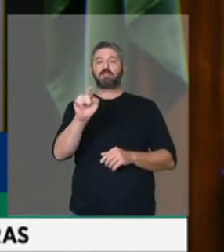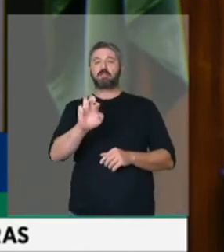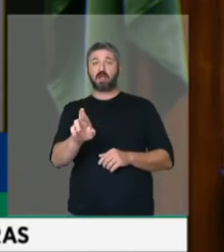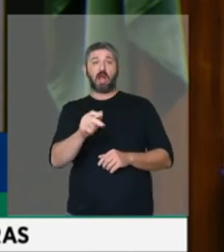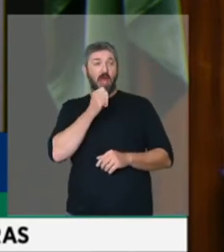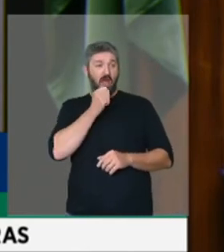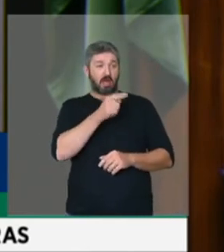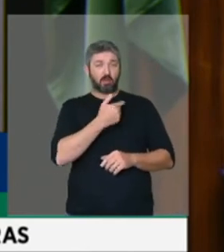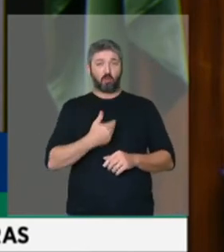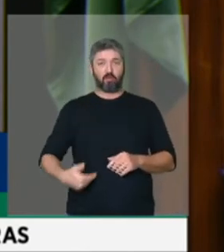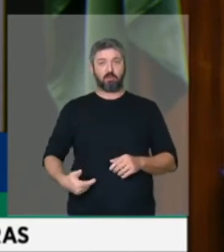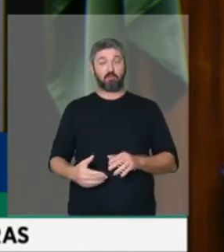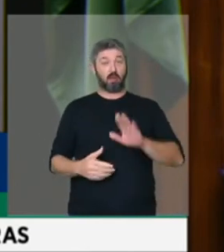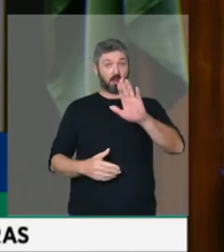QUE ERA COTIZADO, PORTANTO SE